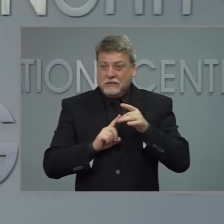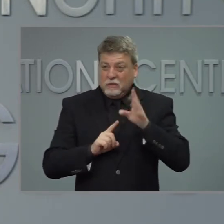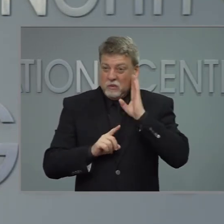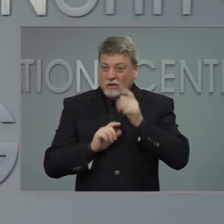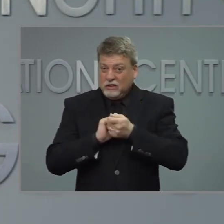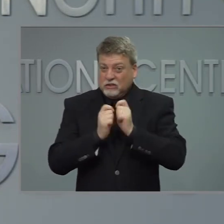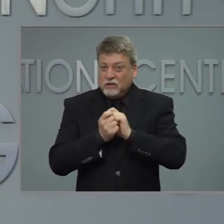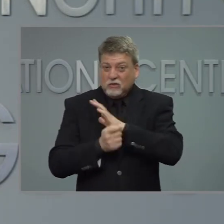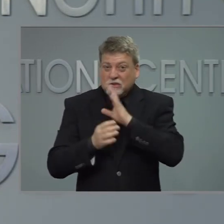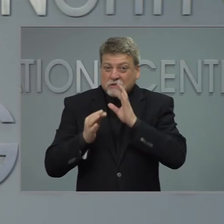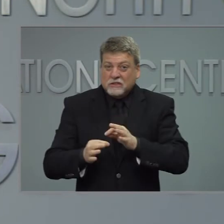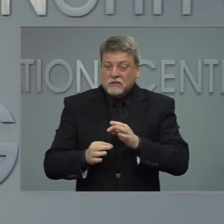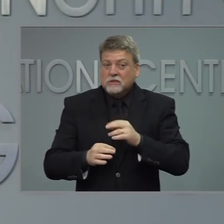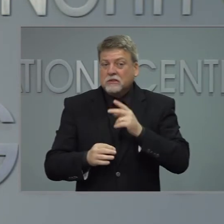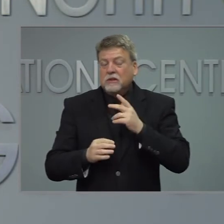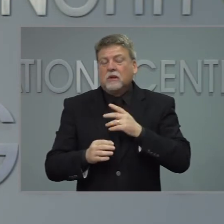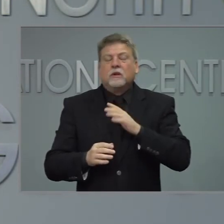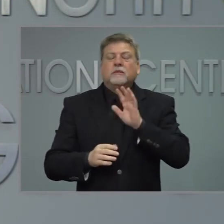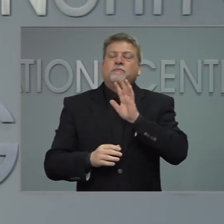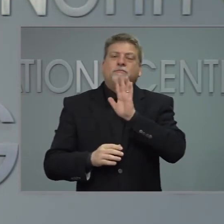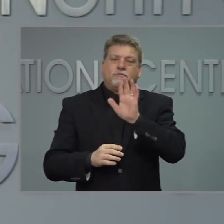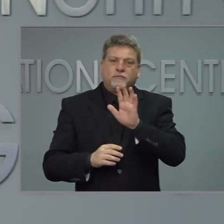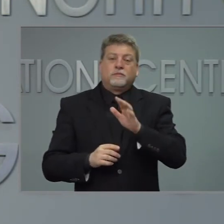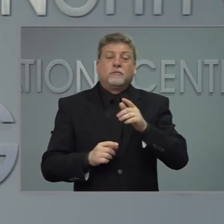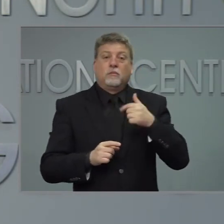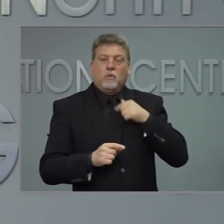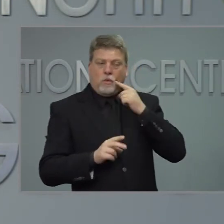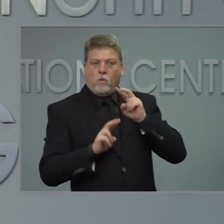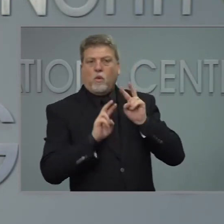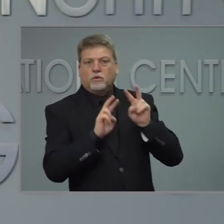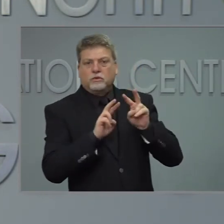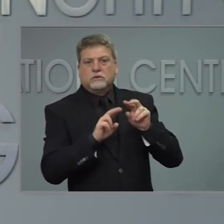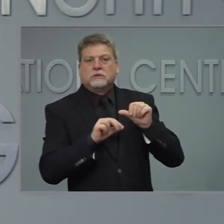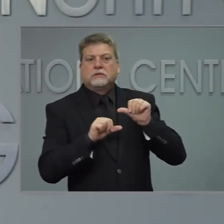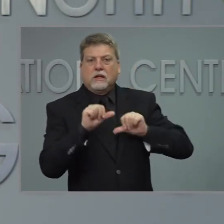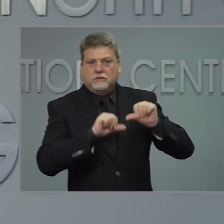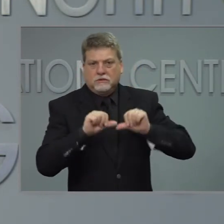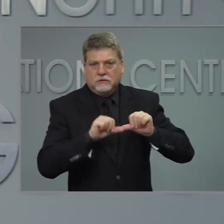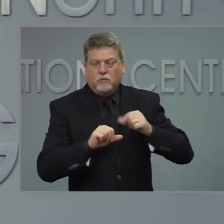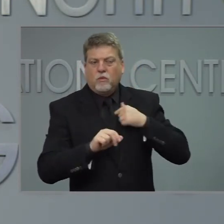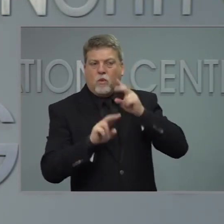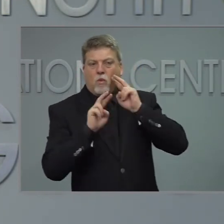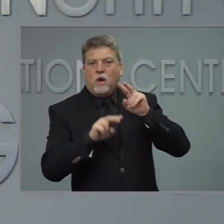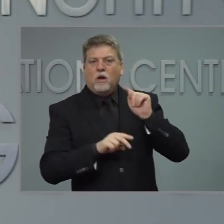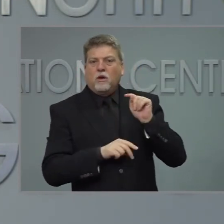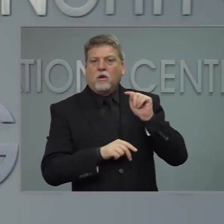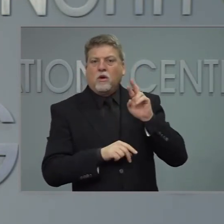continuar con la guía para nuestras decisiones, lo que nos digan los datos y la ciencia